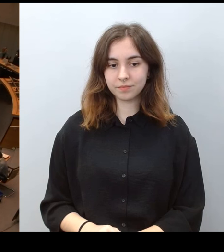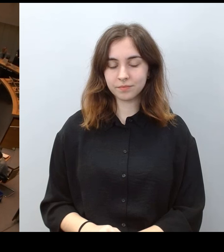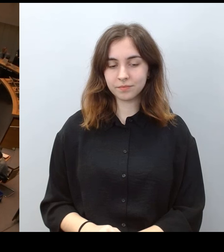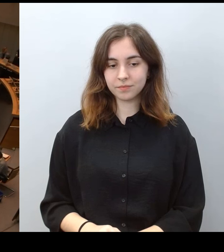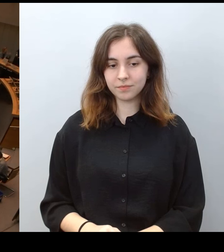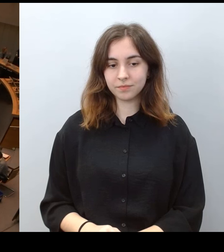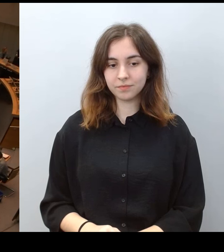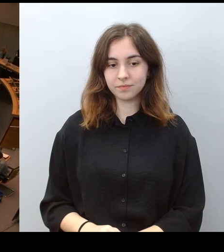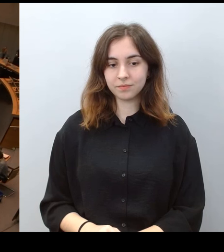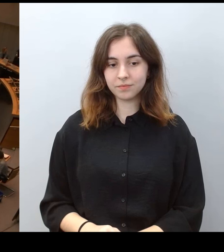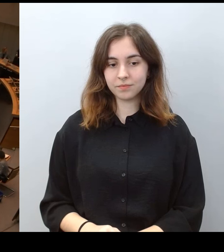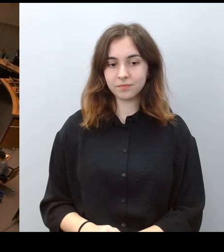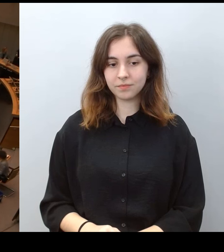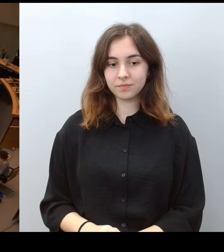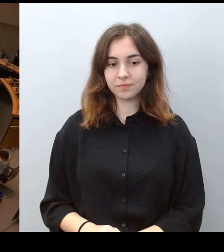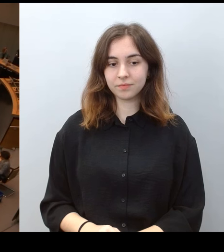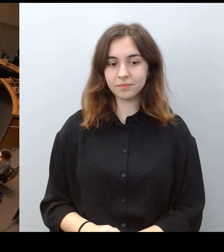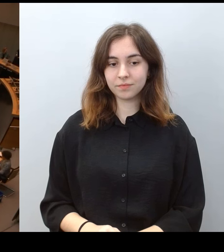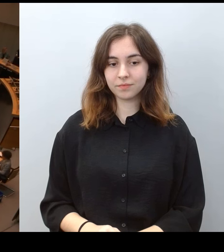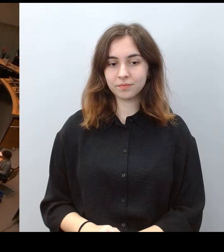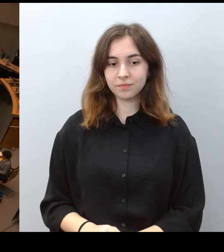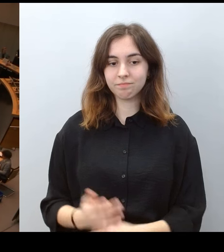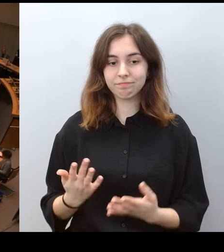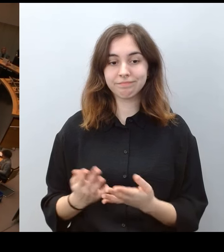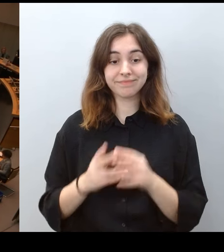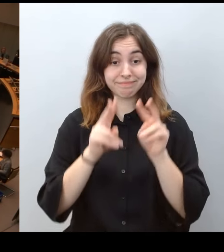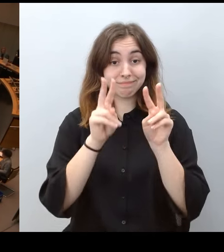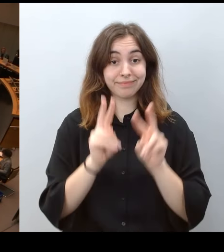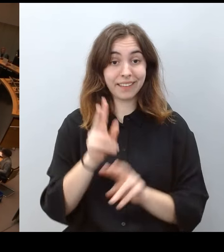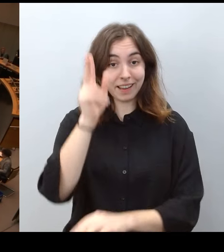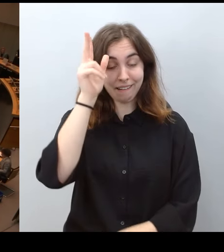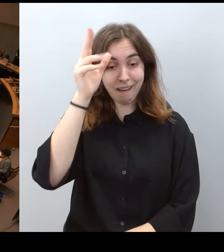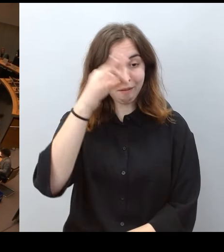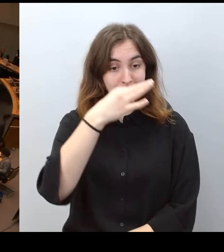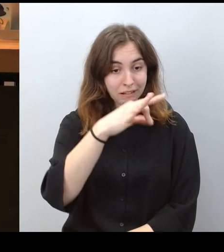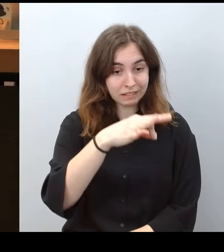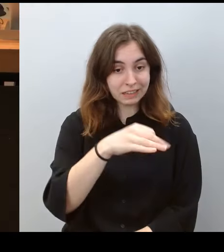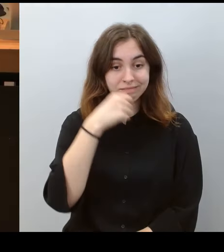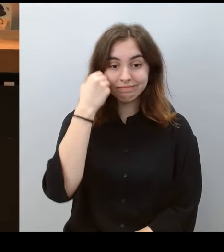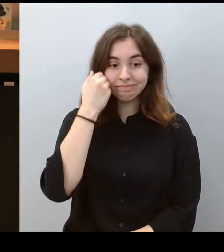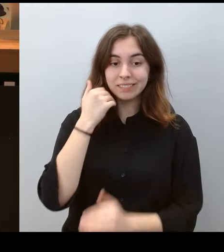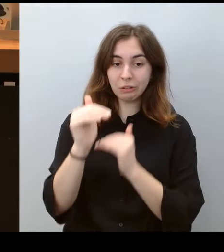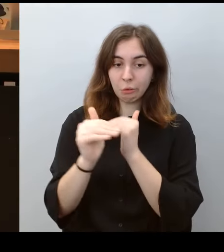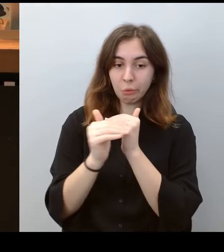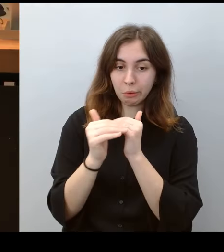Sehr geehrter Herr Präsident! Sehr geehrte Kollegen im Abgeordnetenhaus! Sehr geehrte Damen und Herren!